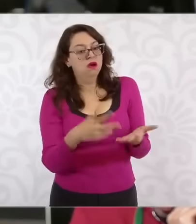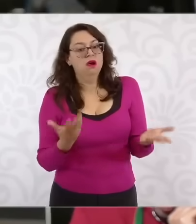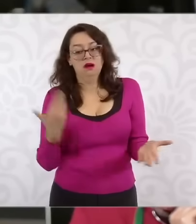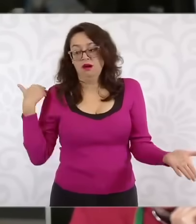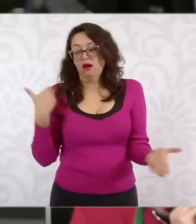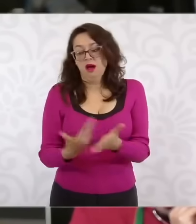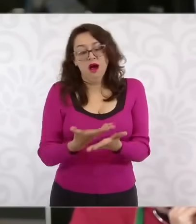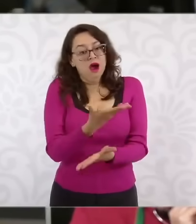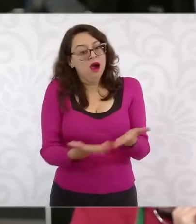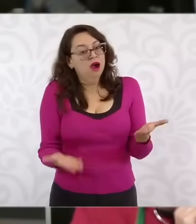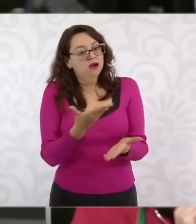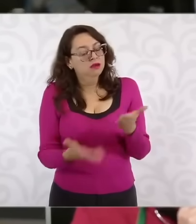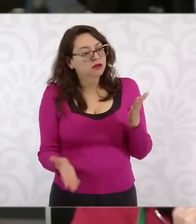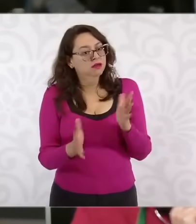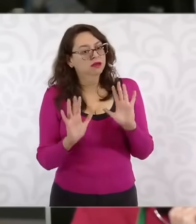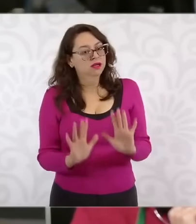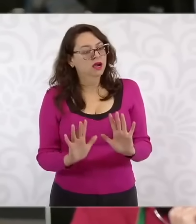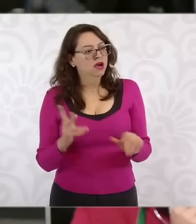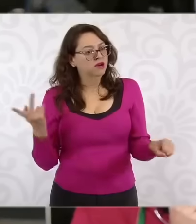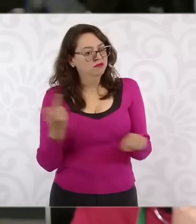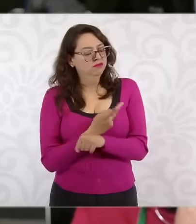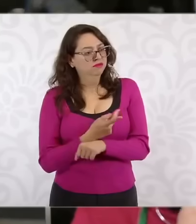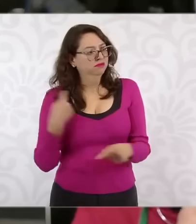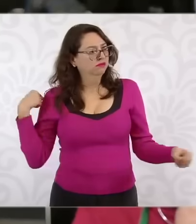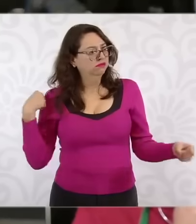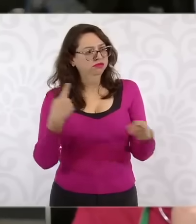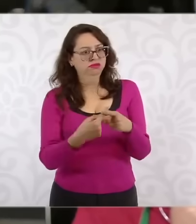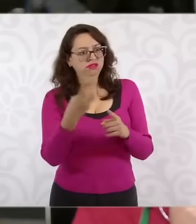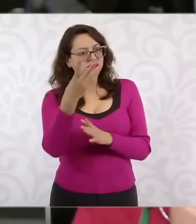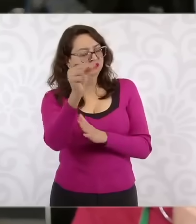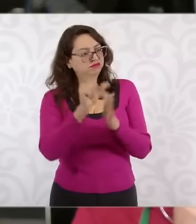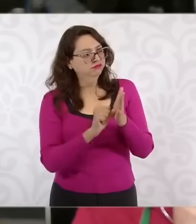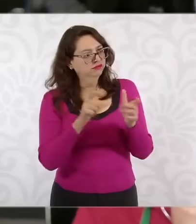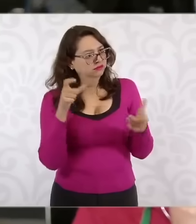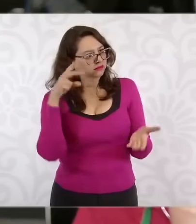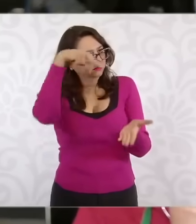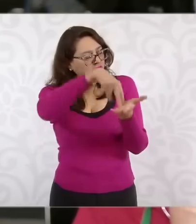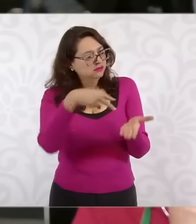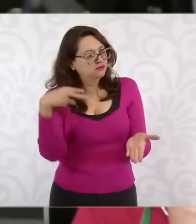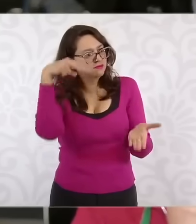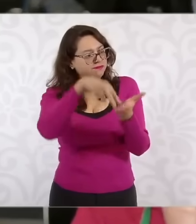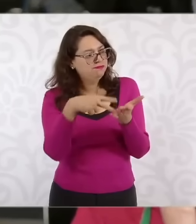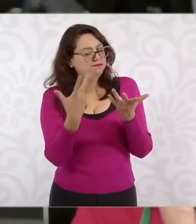año la ausencia fue de 3 meses aproximadamente y lo que sí observaba se absorbaba fue un despliegue